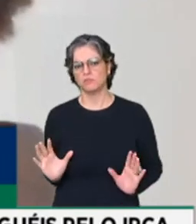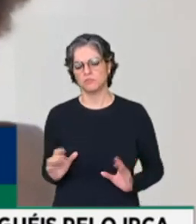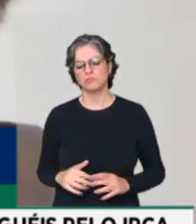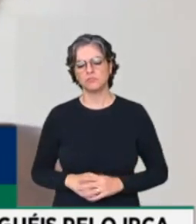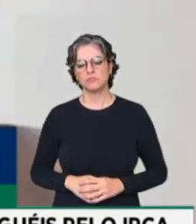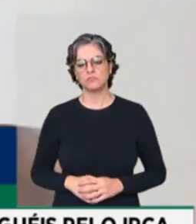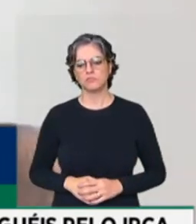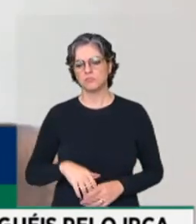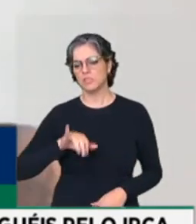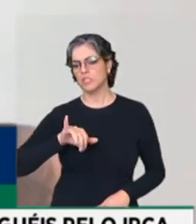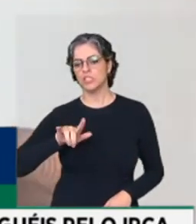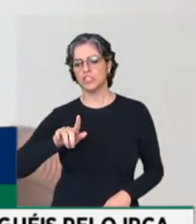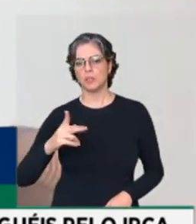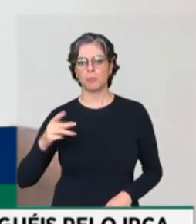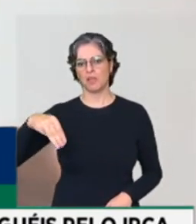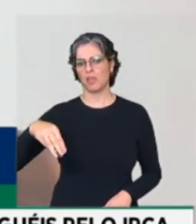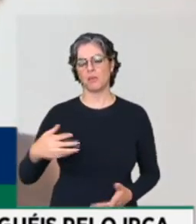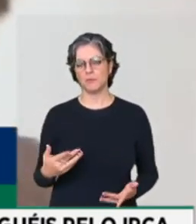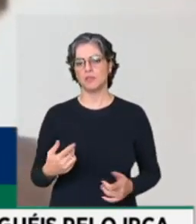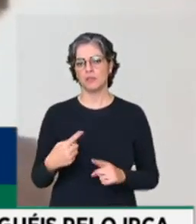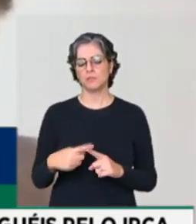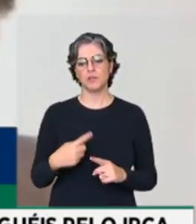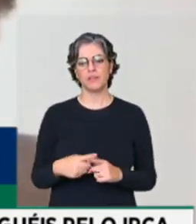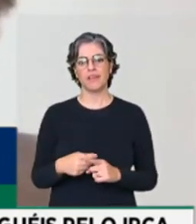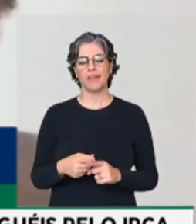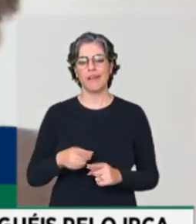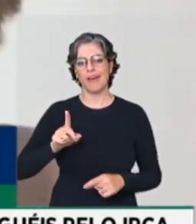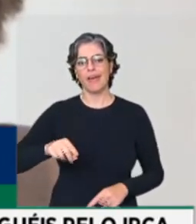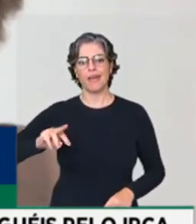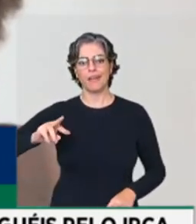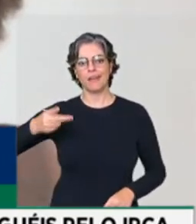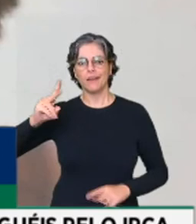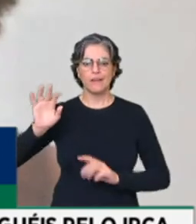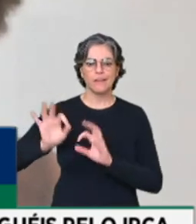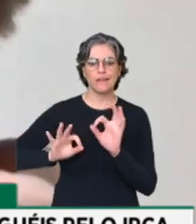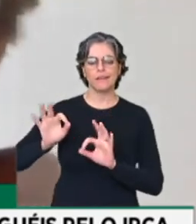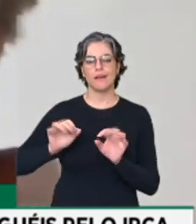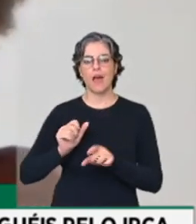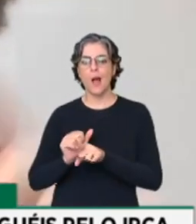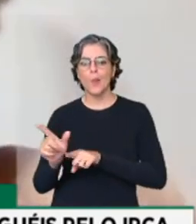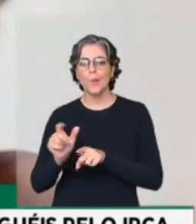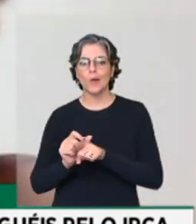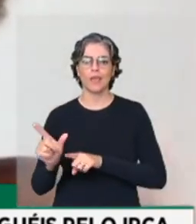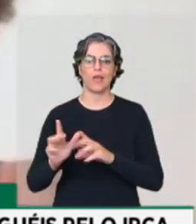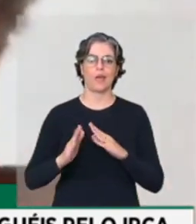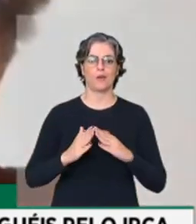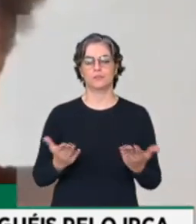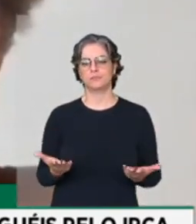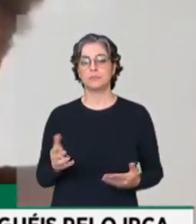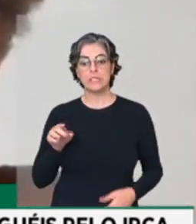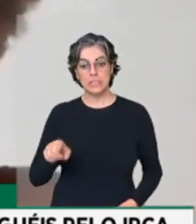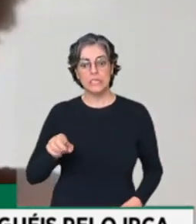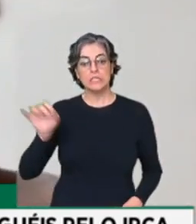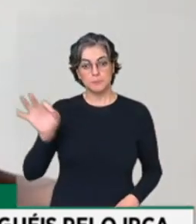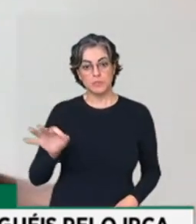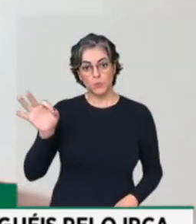REPRESENTA O IGP-M QUE REAJUSTA OS ALUGUÉIS. PARA A ORA, ISSO SIGNIFICA QUE É UMA... É UM ÍNDICE QUE É COMPOSTO INCLUSIVE... COM O IMPACTO SOBRE A VARIAÇÃO DO